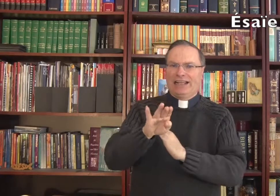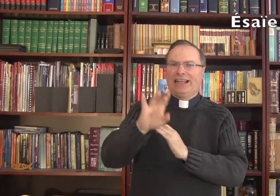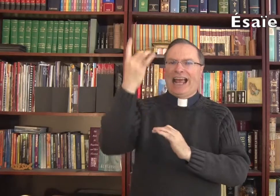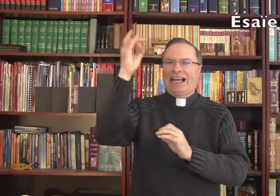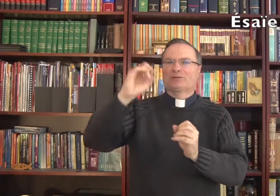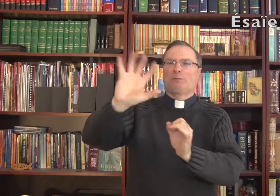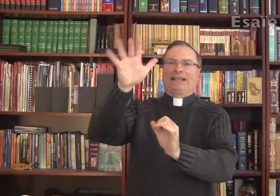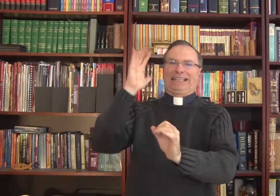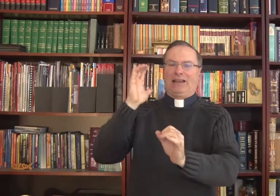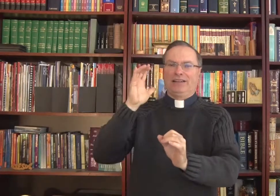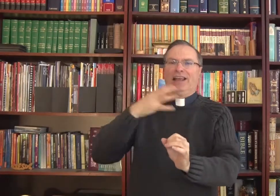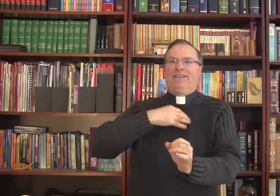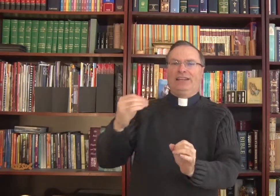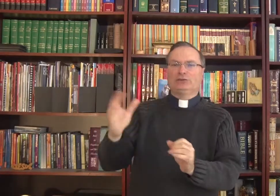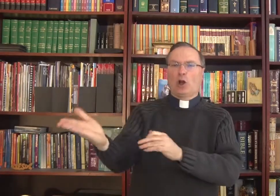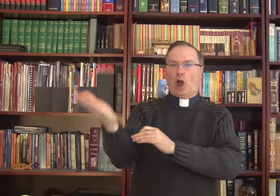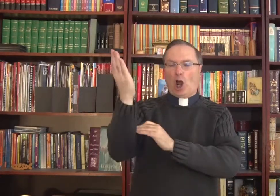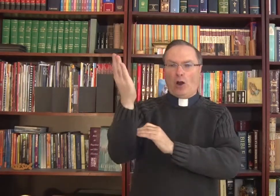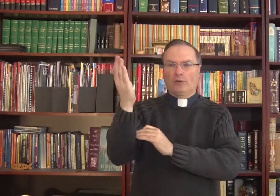astre brillant, fils de l'aurore?